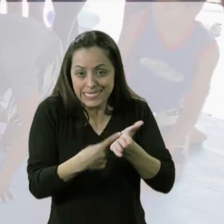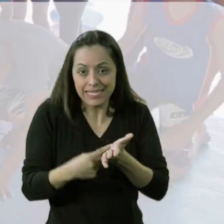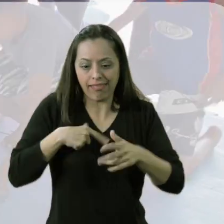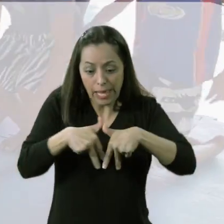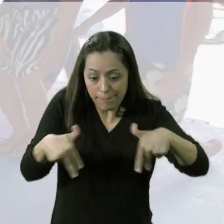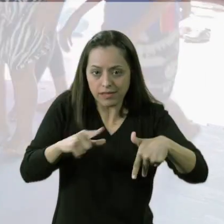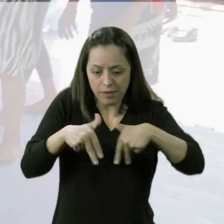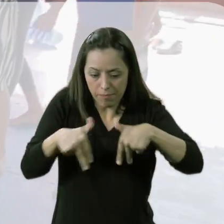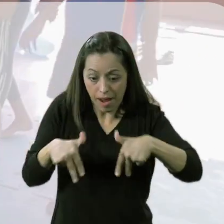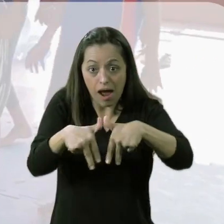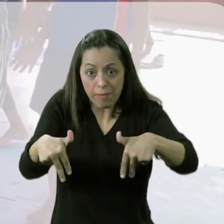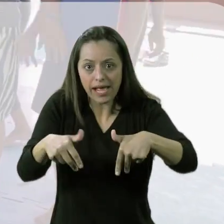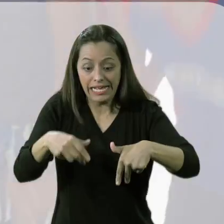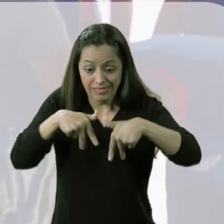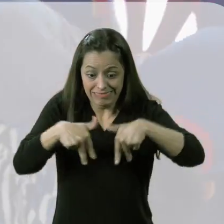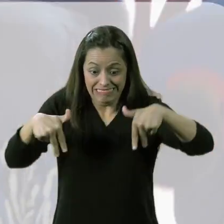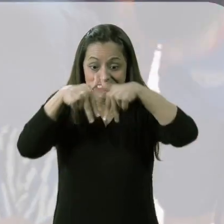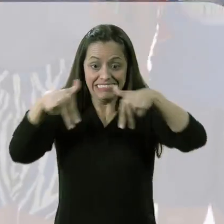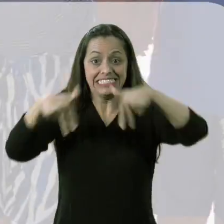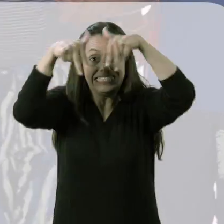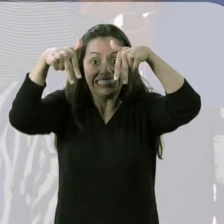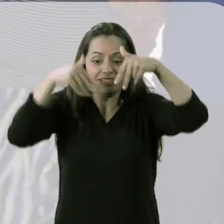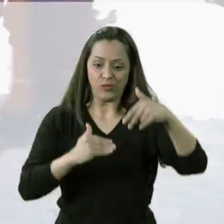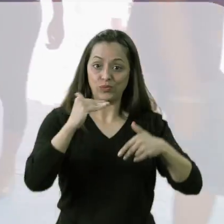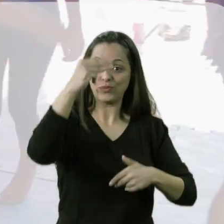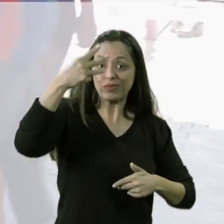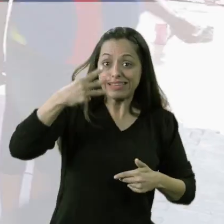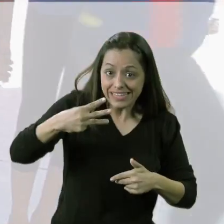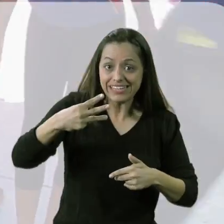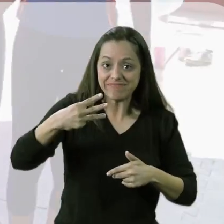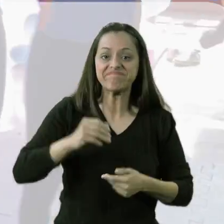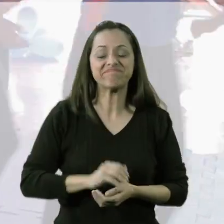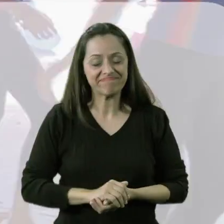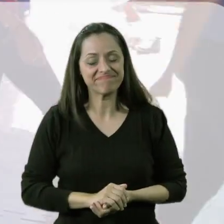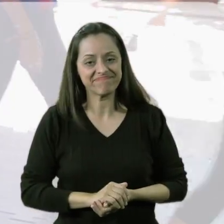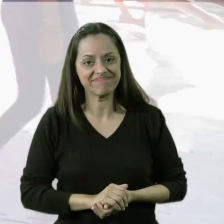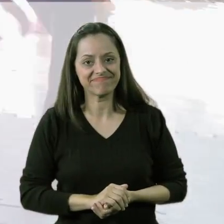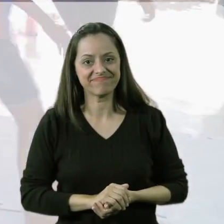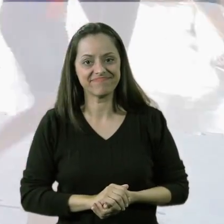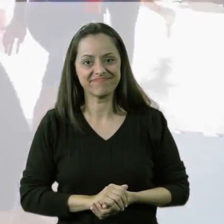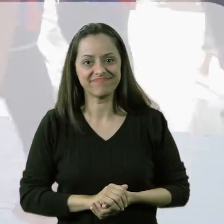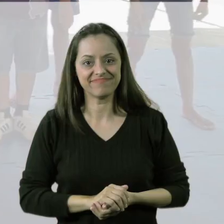porque ao invés de fazermos só a base mais uma linha, nós vamos fazer com três". Eles foram e demonstraram aquela pirâmide.